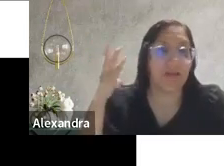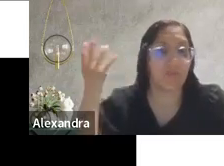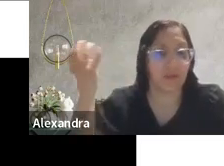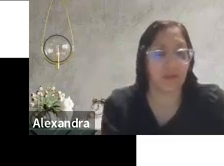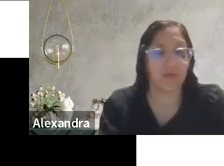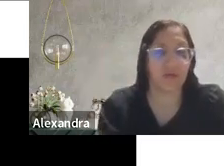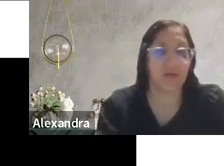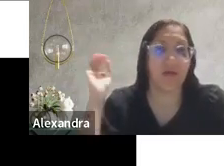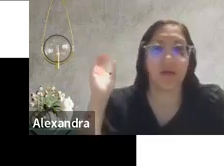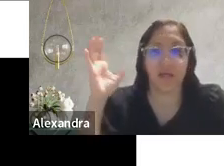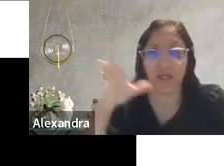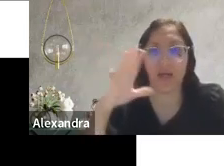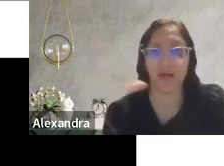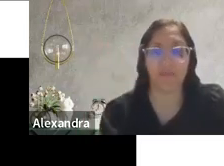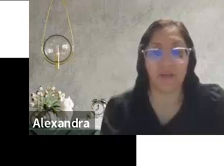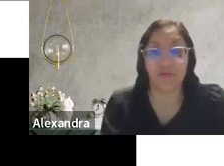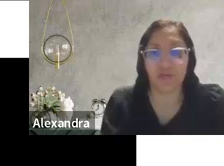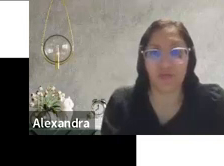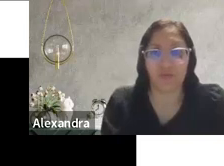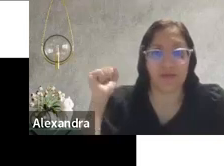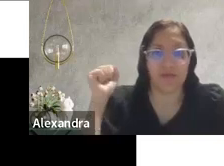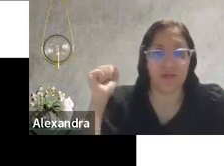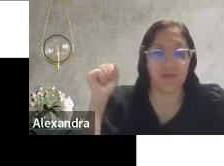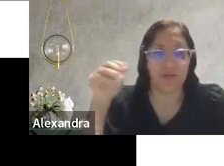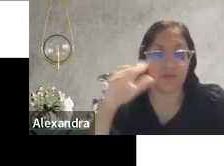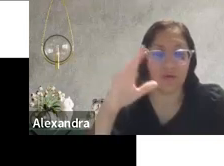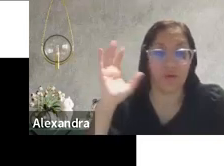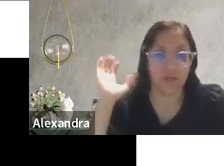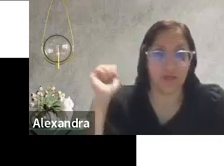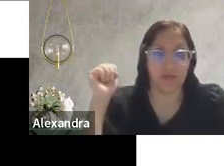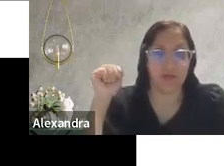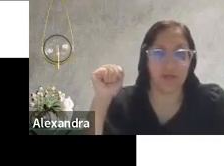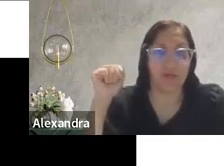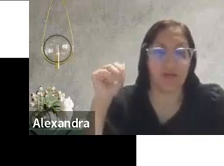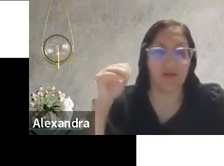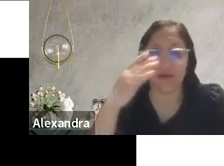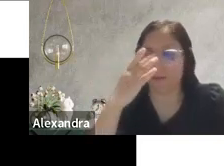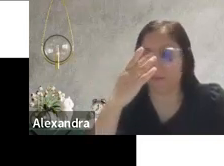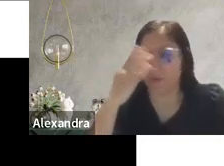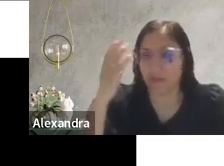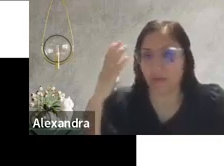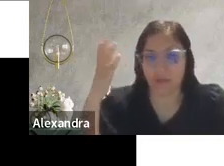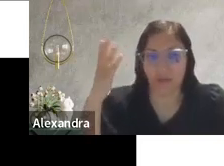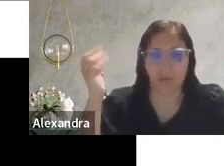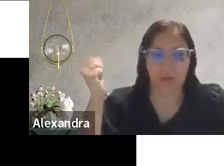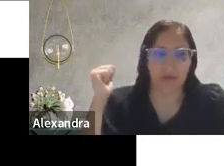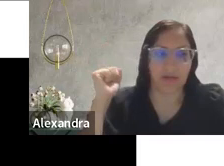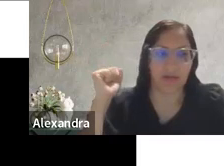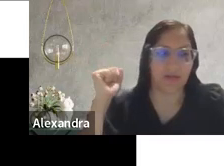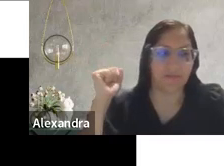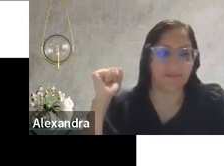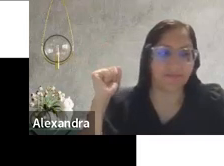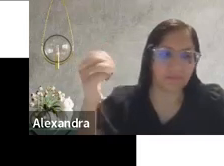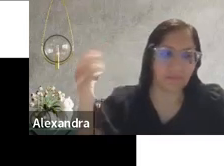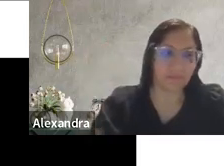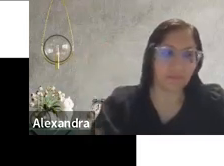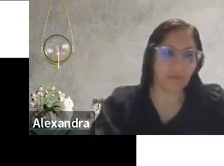solicitar servicios de interpretación también del lenguaje del diseño, si es el lenguaje que utilizan para comunicarse las redes sociales.